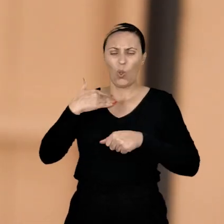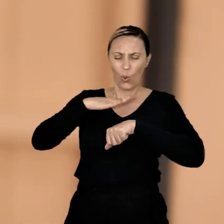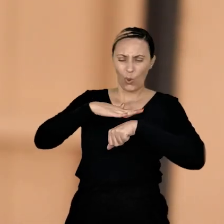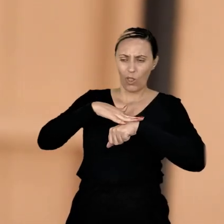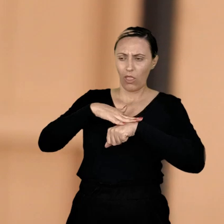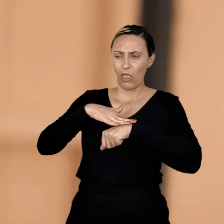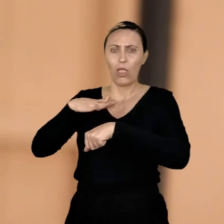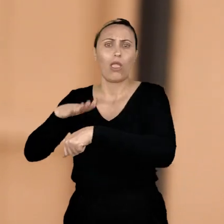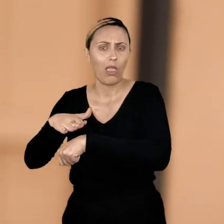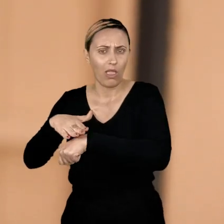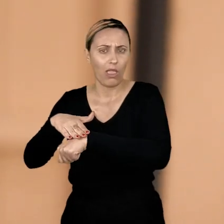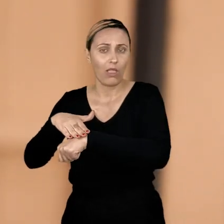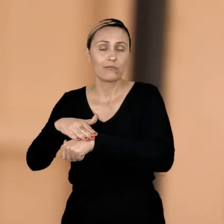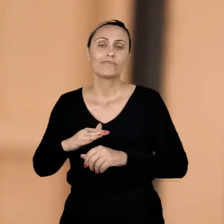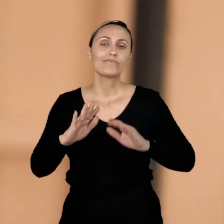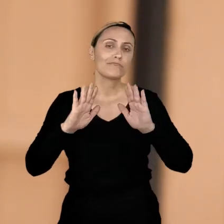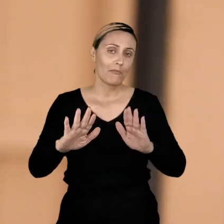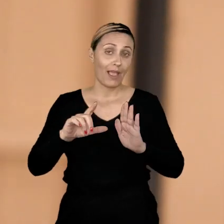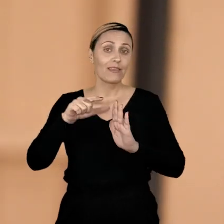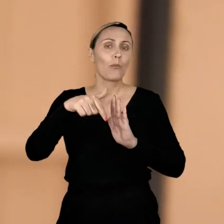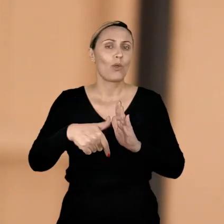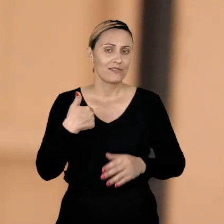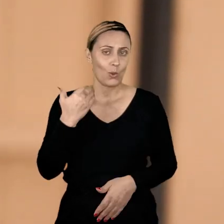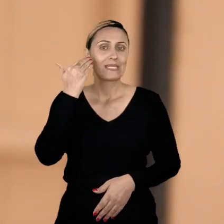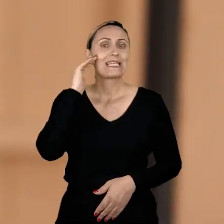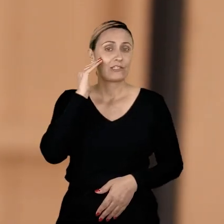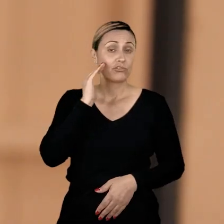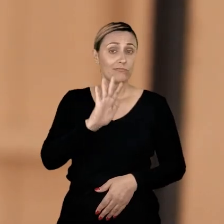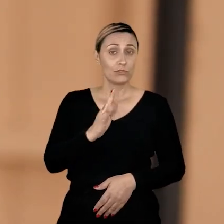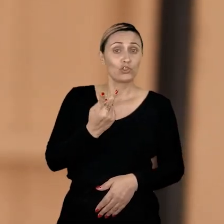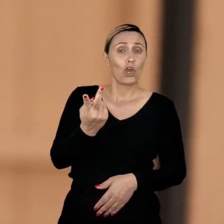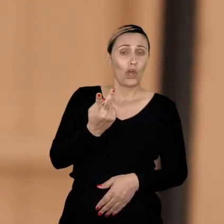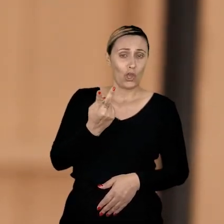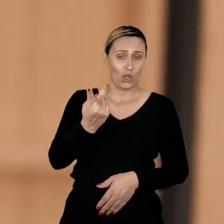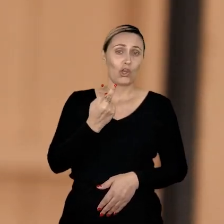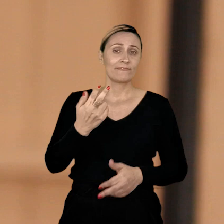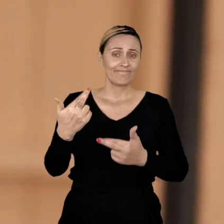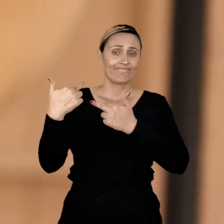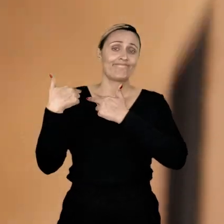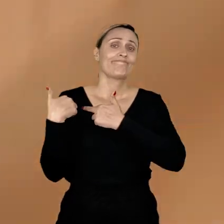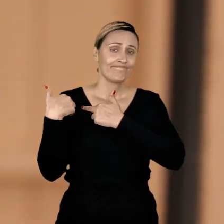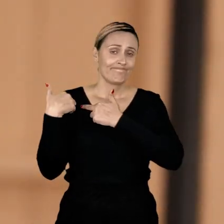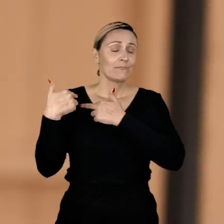Mas depois entendi que a responsabilidade era de via dupla, e isso, de certa forma, me aliviou.